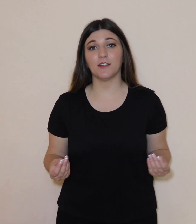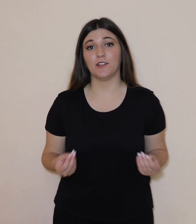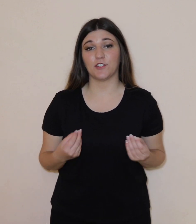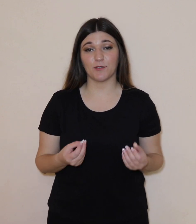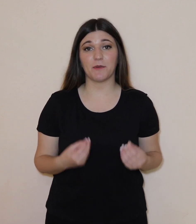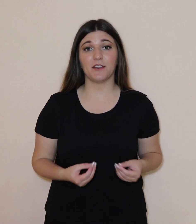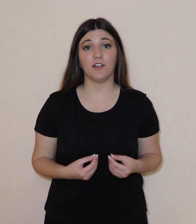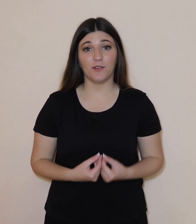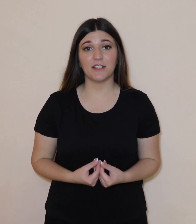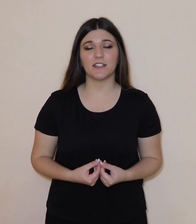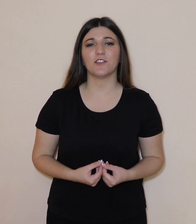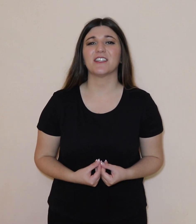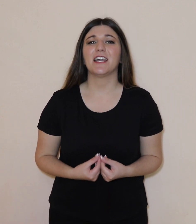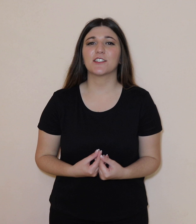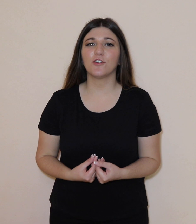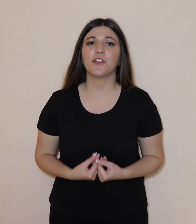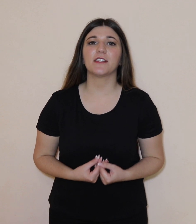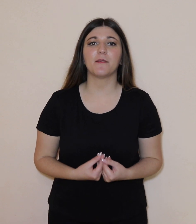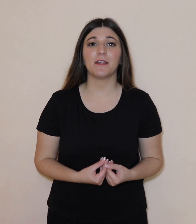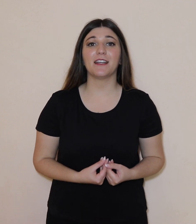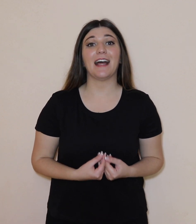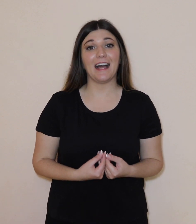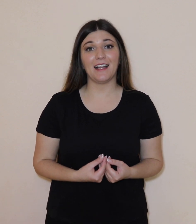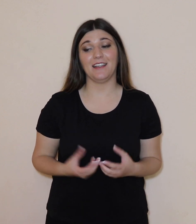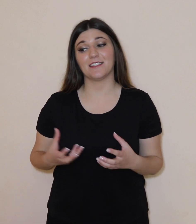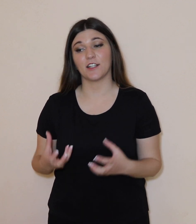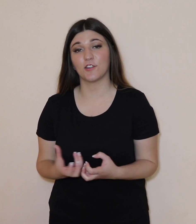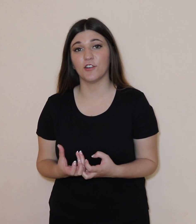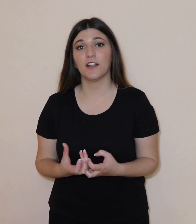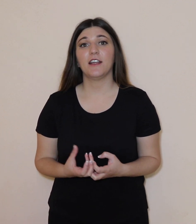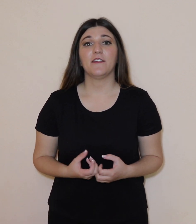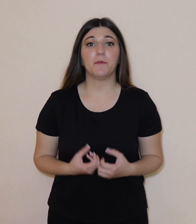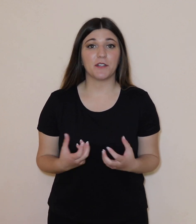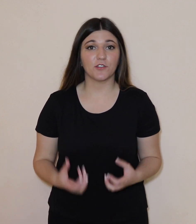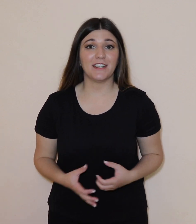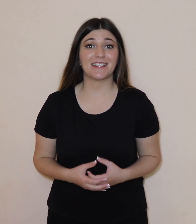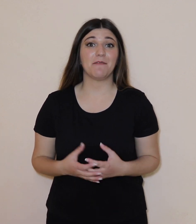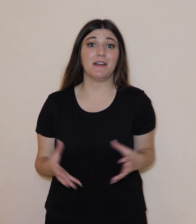cuando estamos aprendiendo la lengua de signos es conocer también a el sector de personas que más